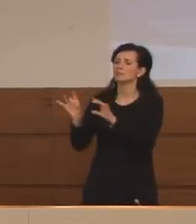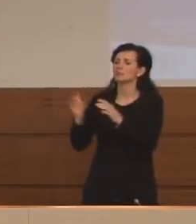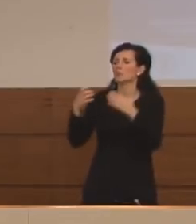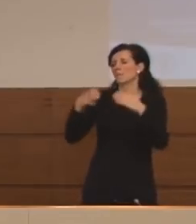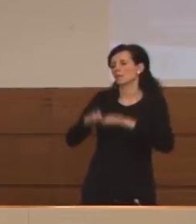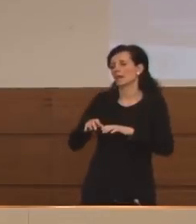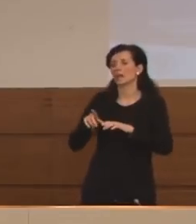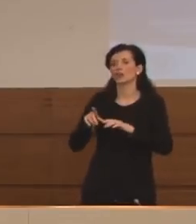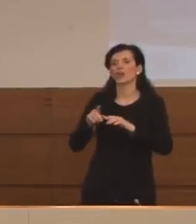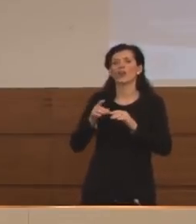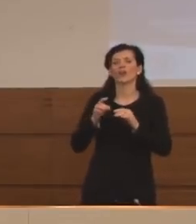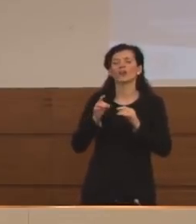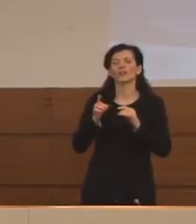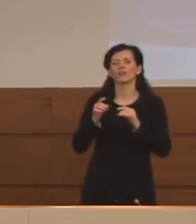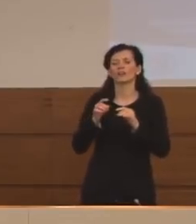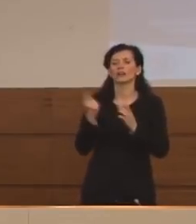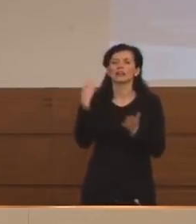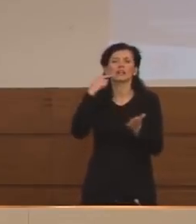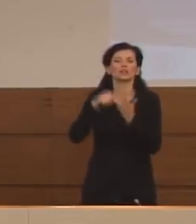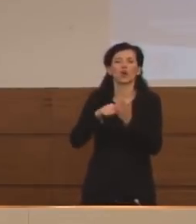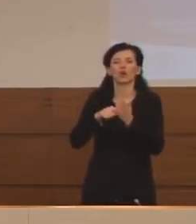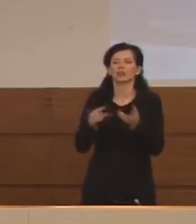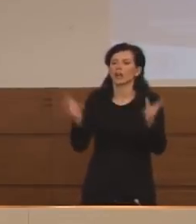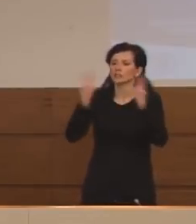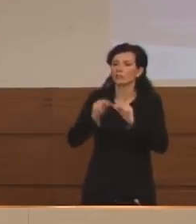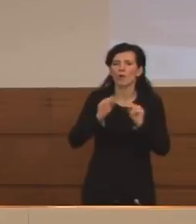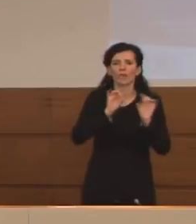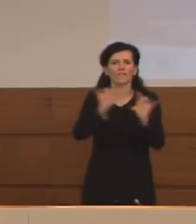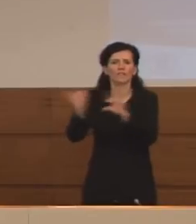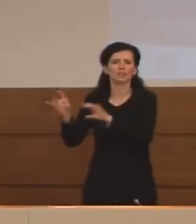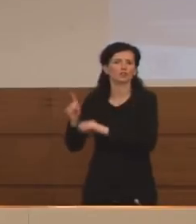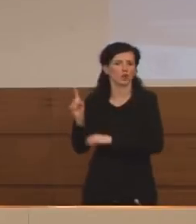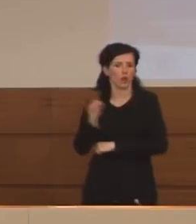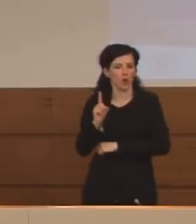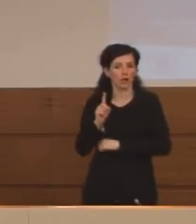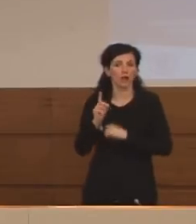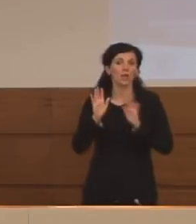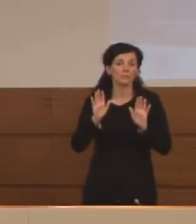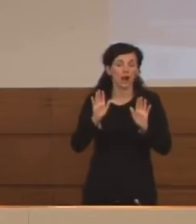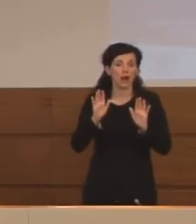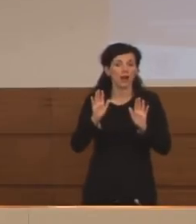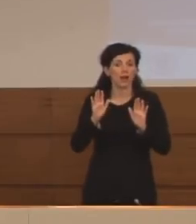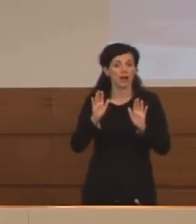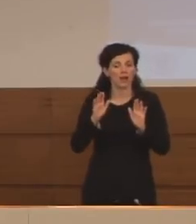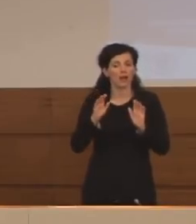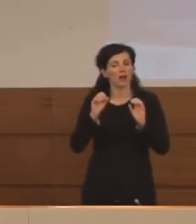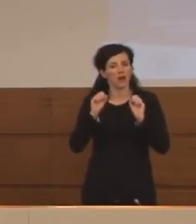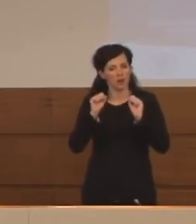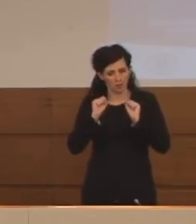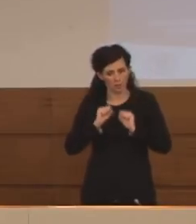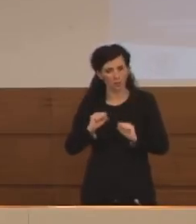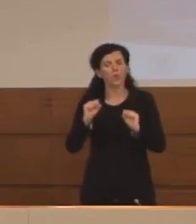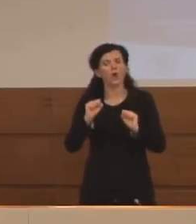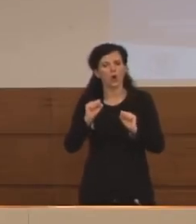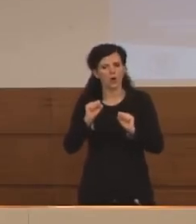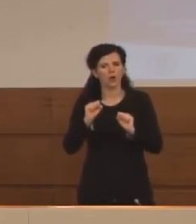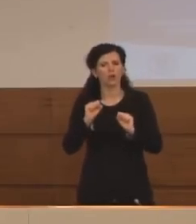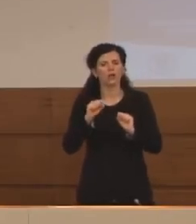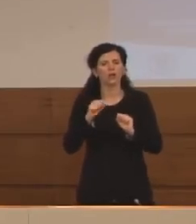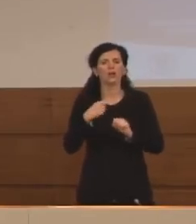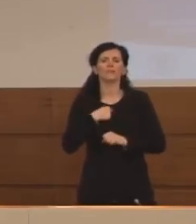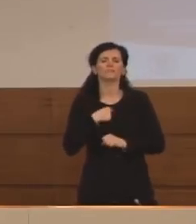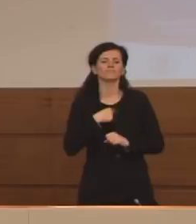Oppure potrebbe valere il ragionamento opposto, ah se in quell'altro posto io ho raggiunto un'immunità a livello di popolazione